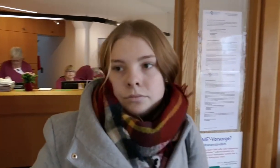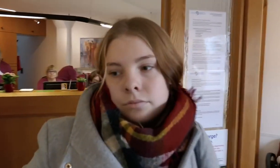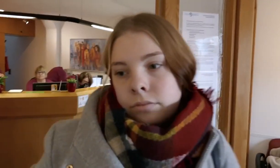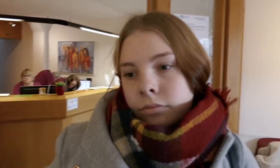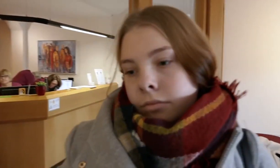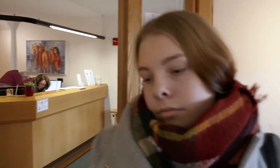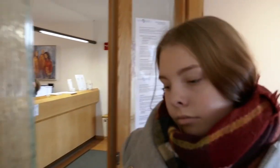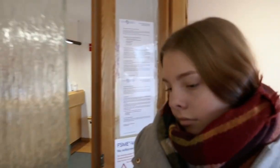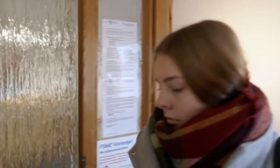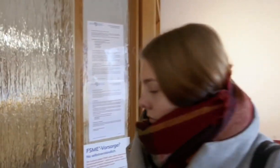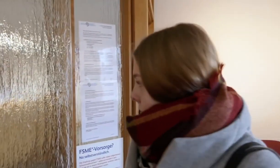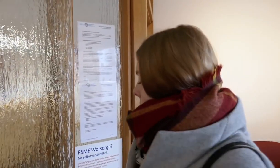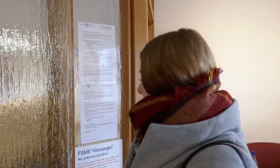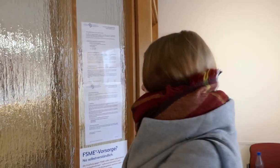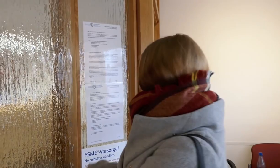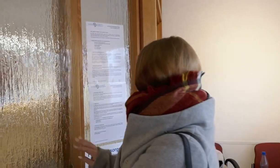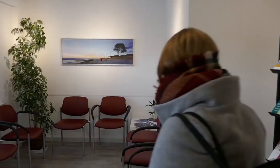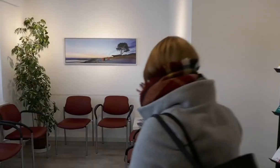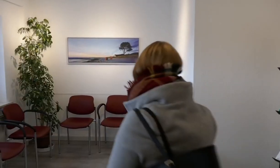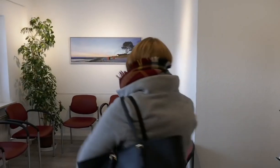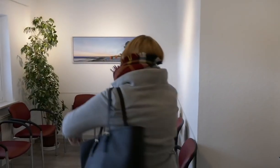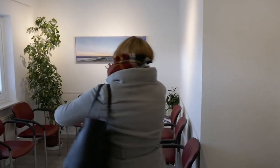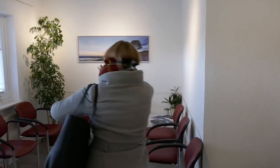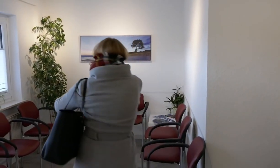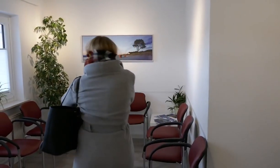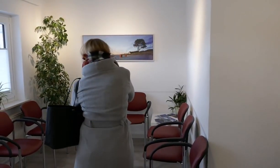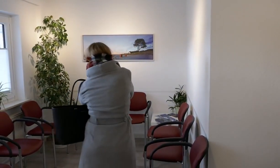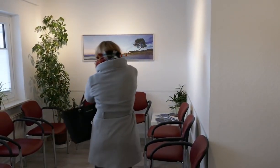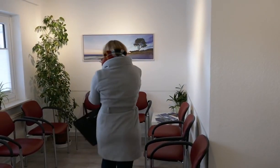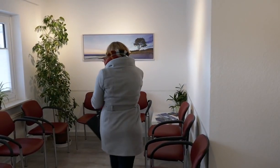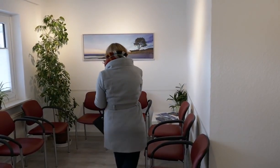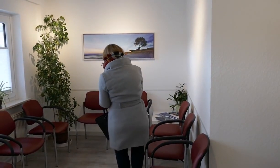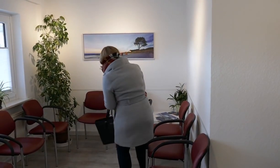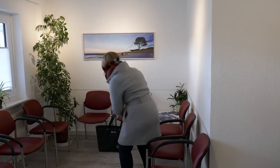So wie immer. Aber es war nicht alles so wie immer. Es kam der Verdacht auf einen Tumor auf